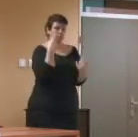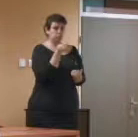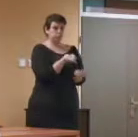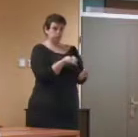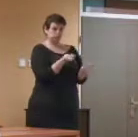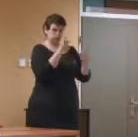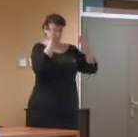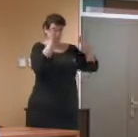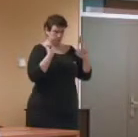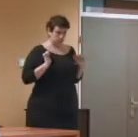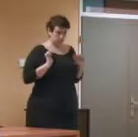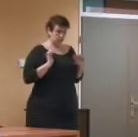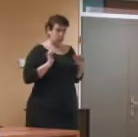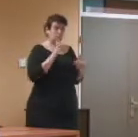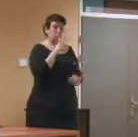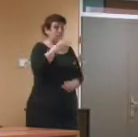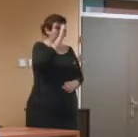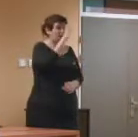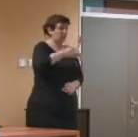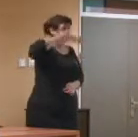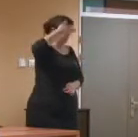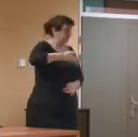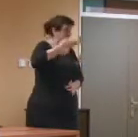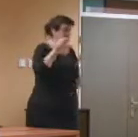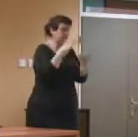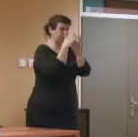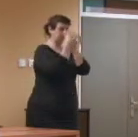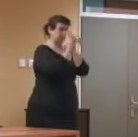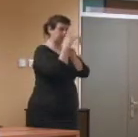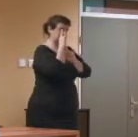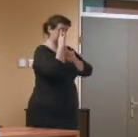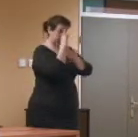me parece muy importante situar en el contexto a muchos de ellos. Marcos Benavente es